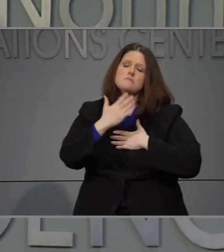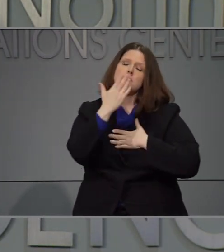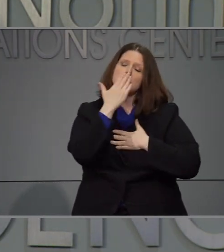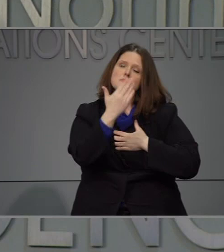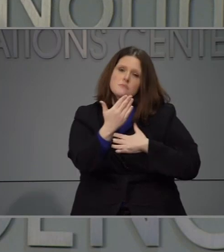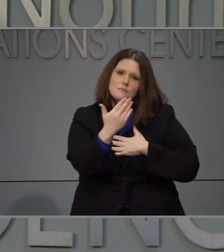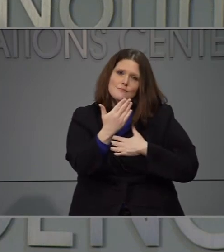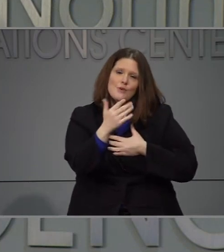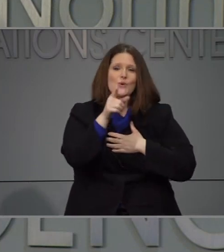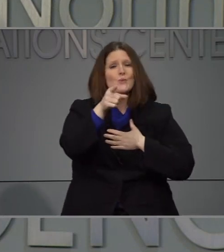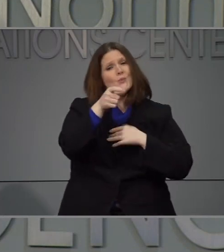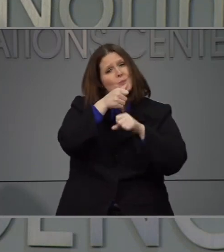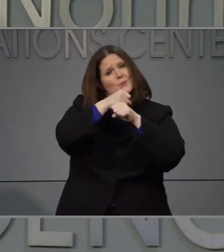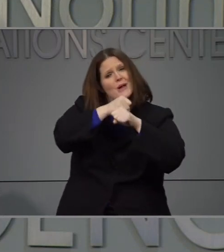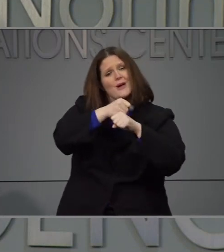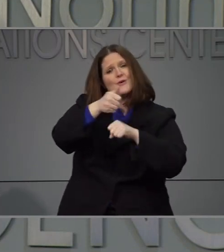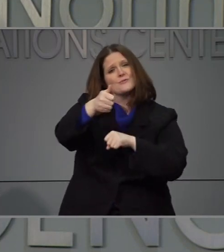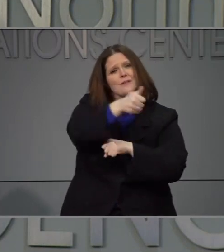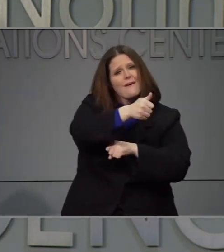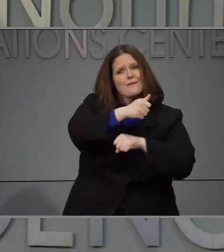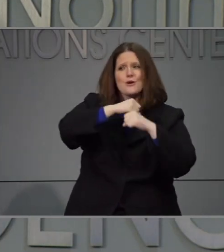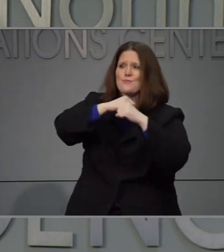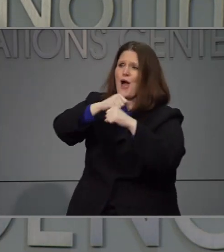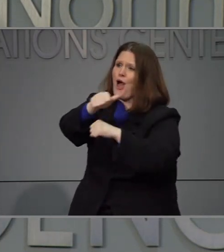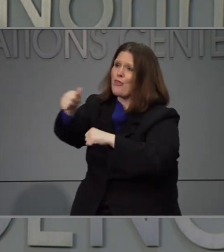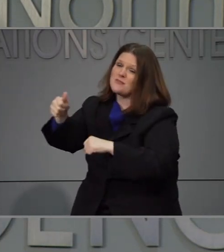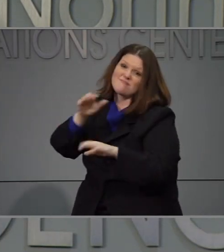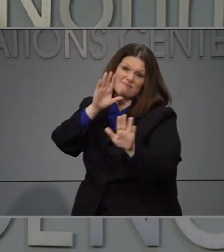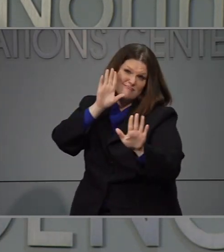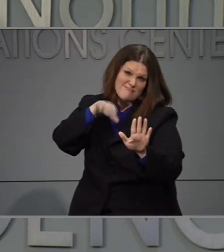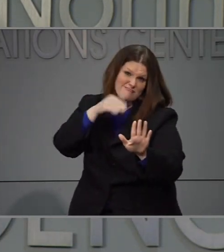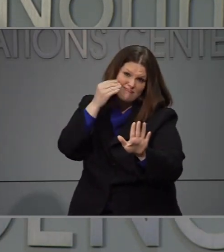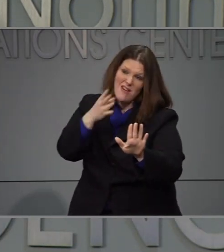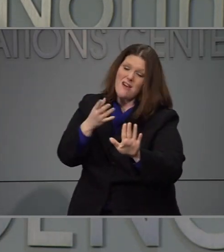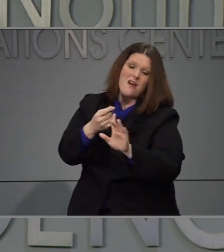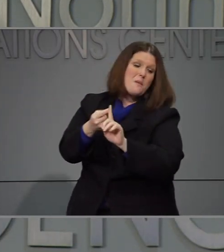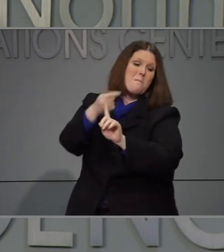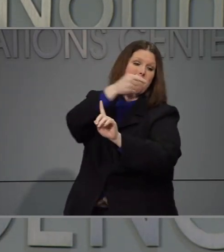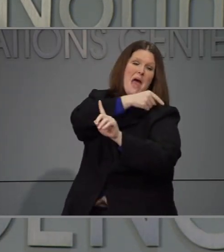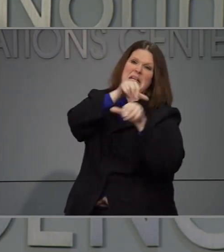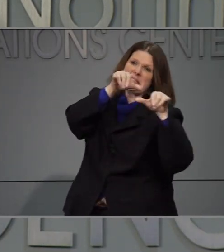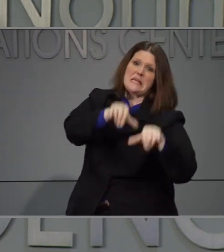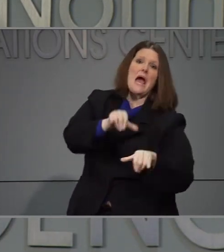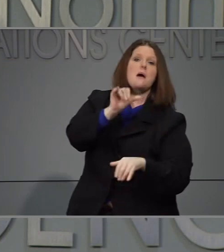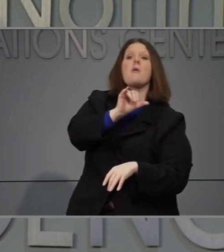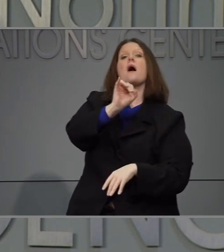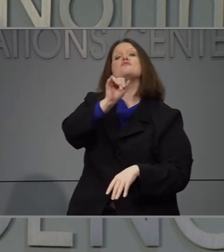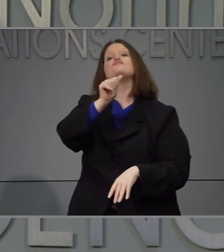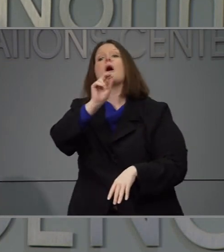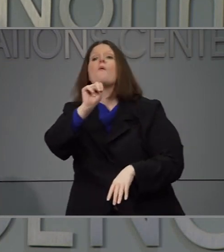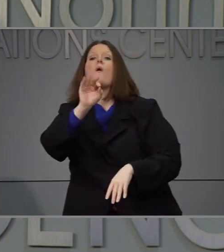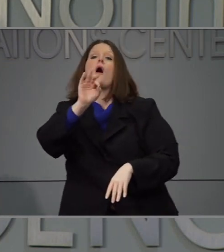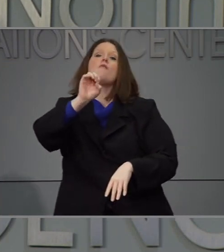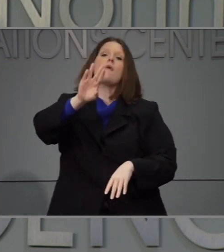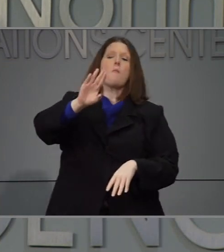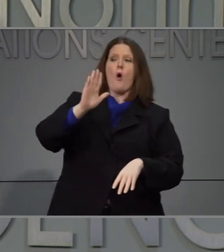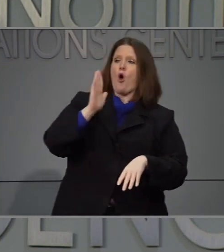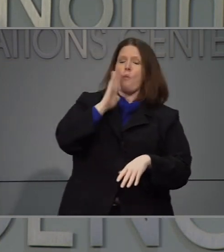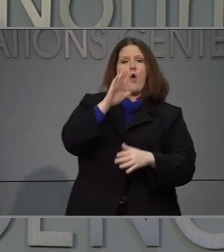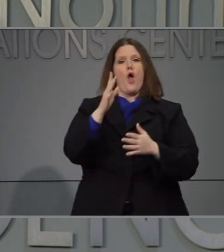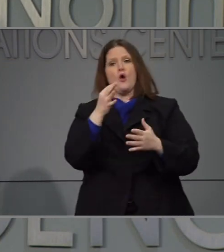casa para protegerse a sí mismos y a otros, y nosotros